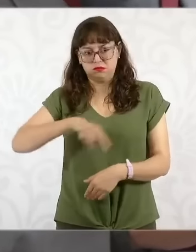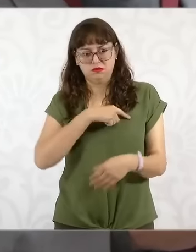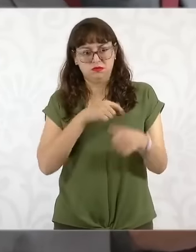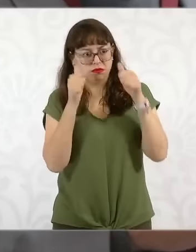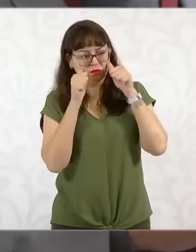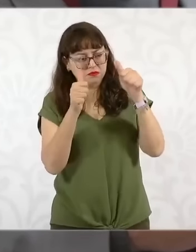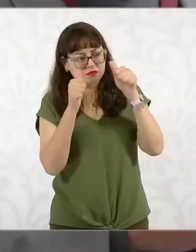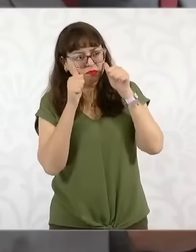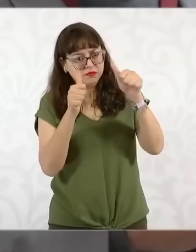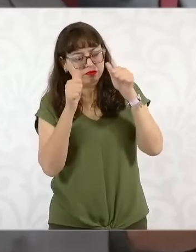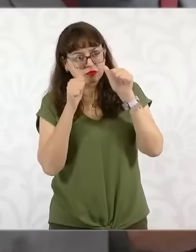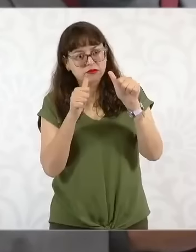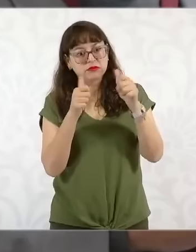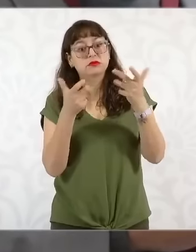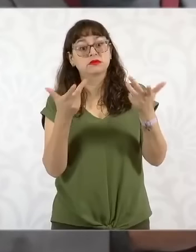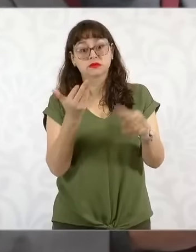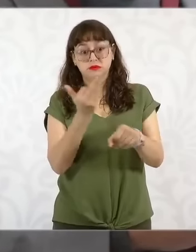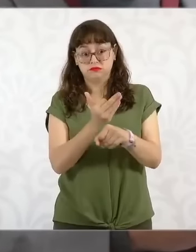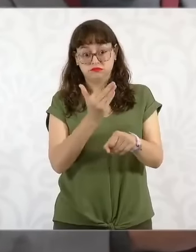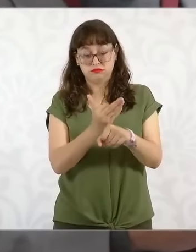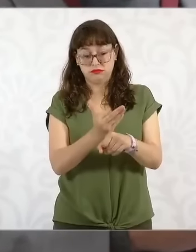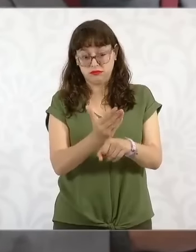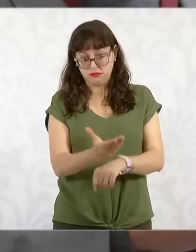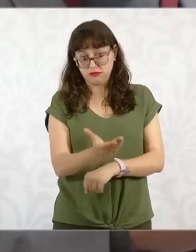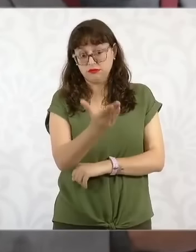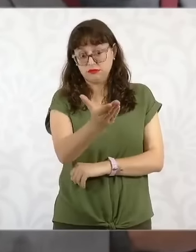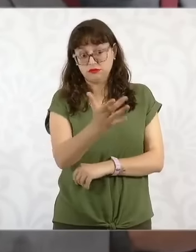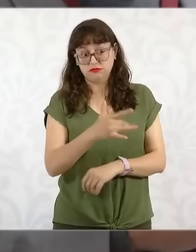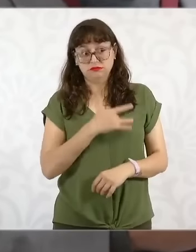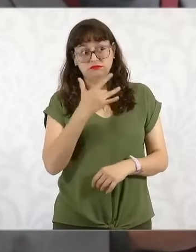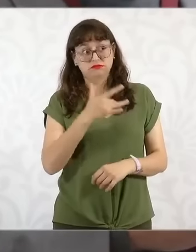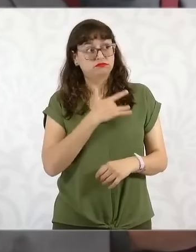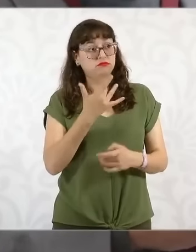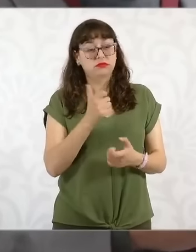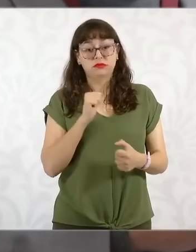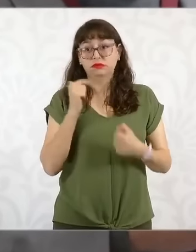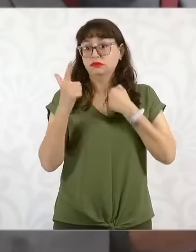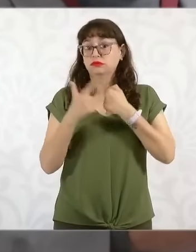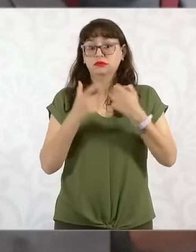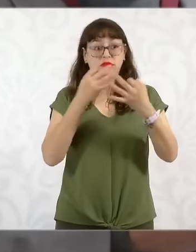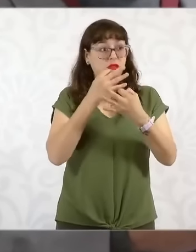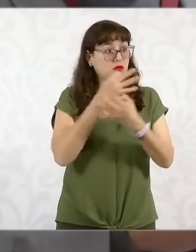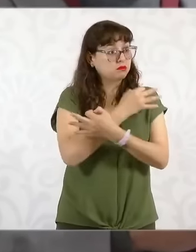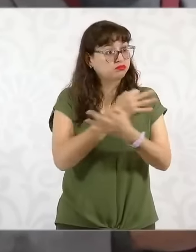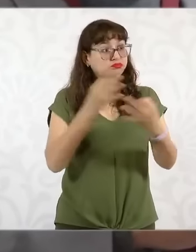mensaje que envía en estos momentos? Eh, sabemos que que hay detenciones también importantes en en